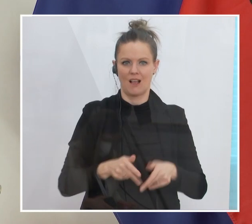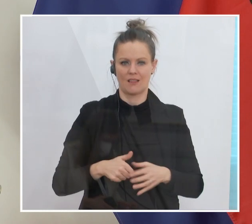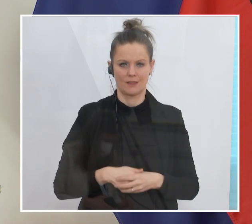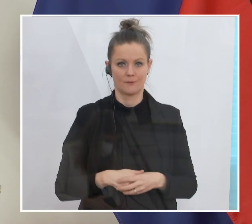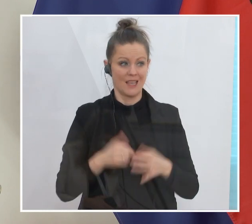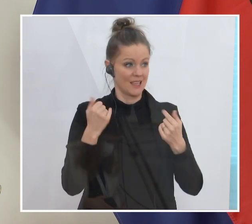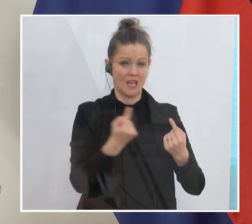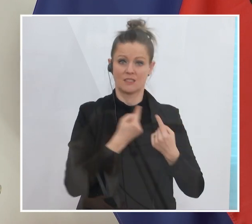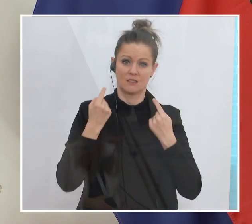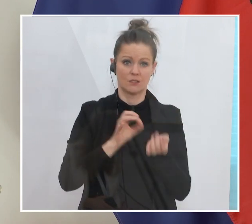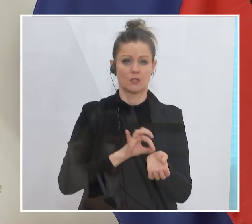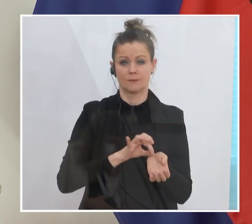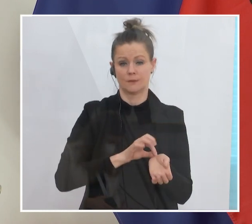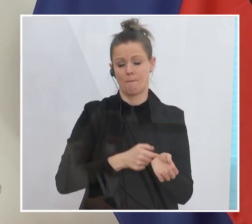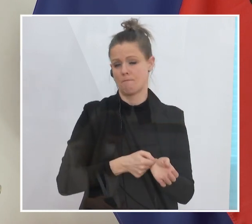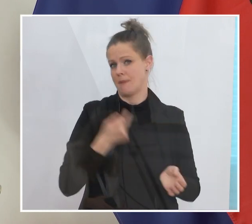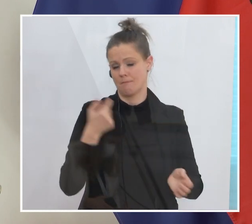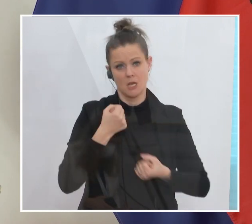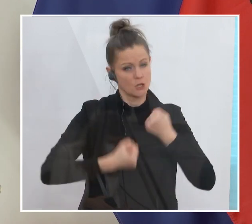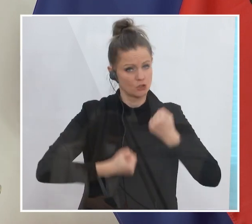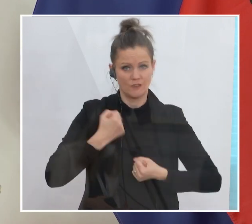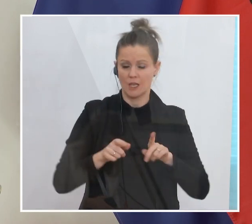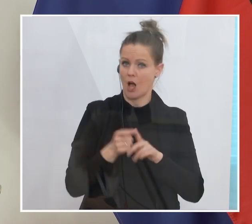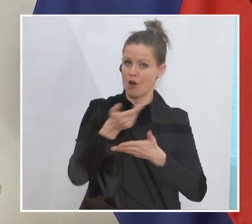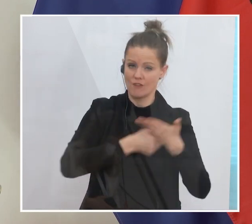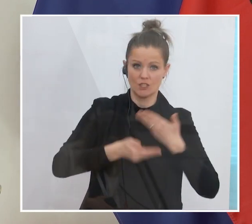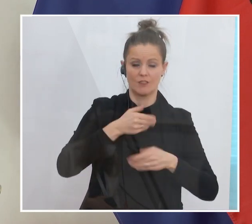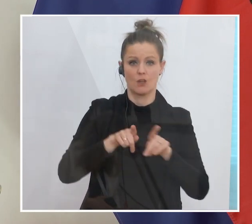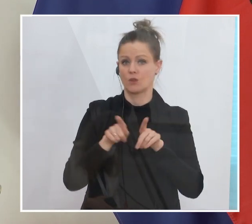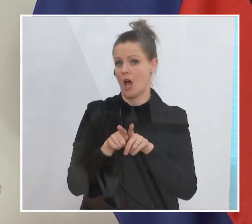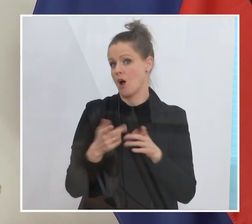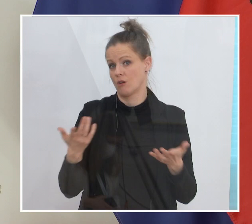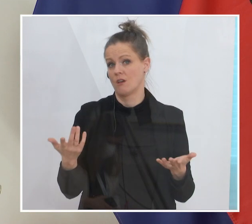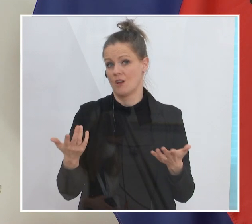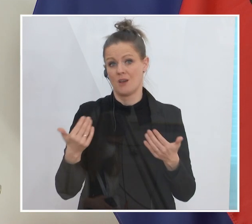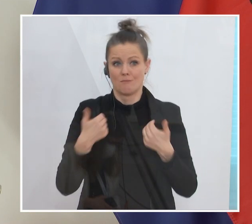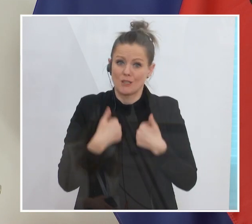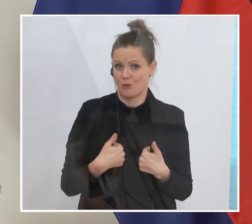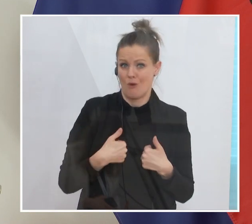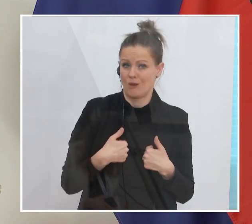nervenaufreibend und schwierig ist, wirtschaftlich und vor allem eben auch persönlich sehr belastend,